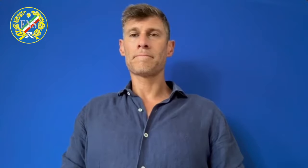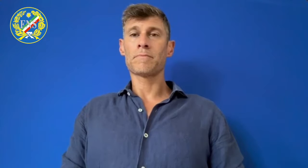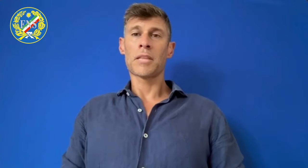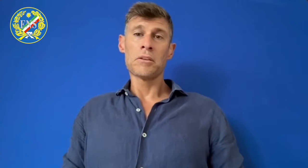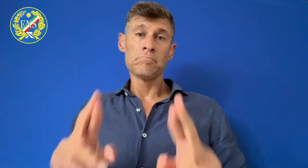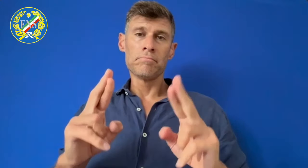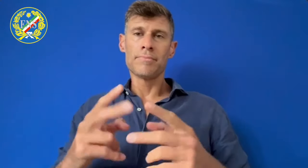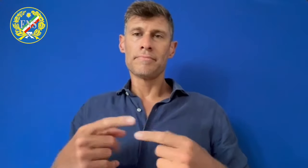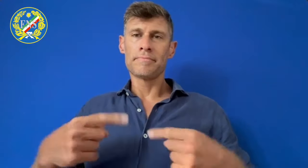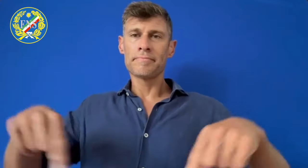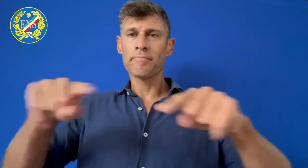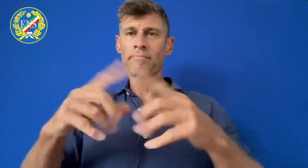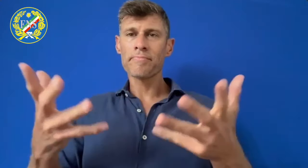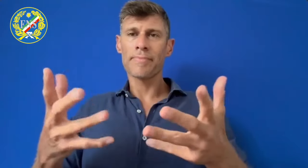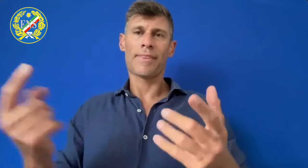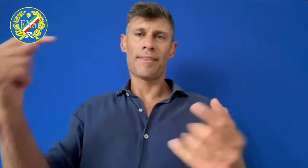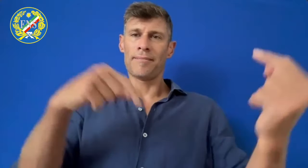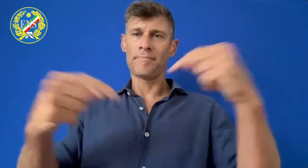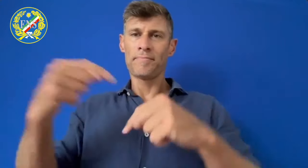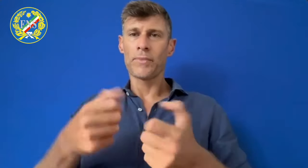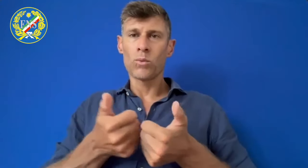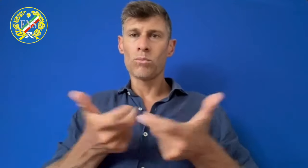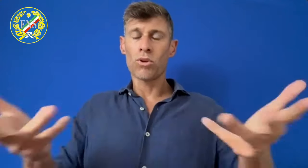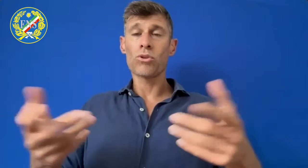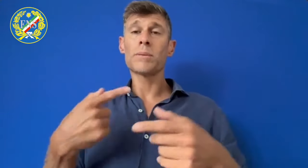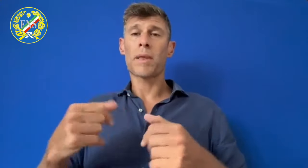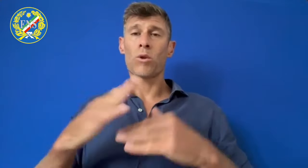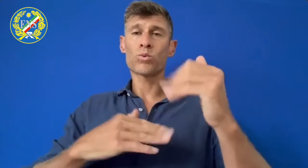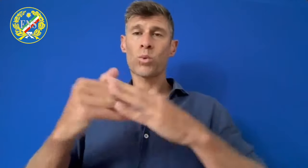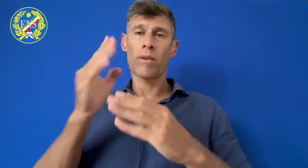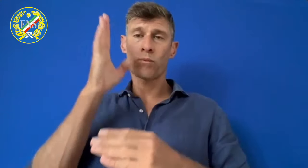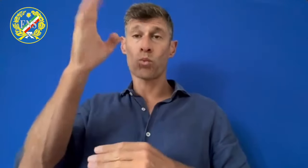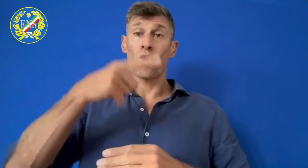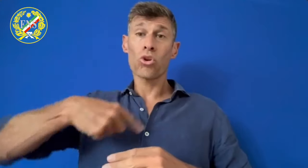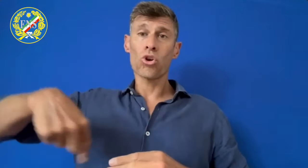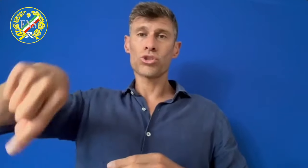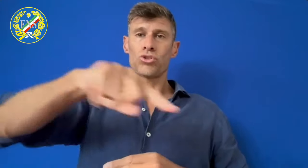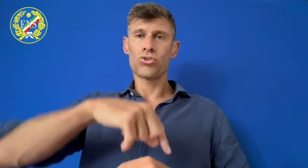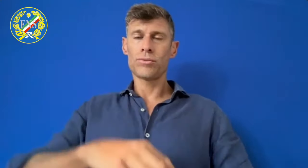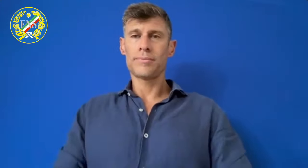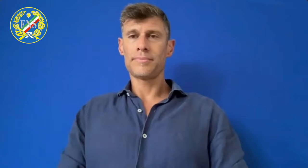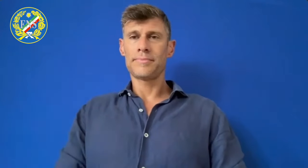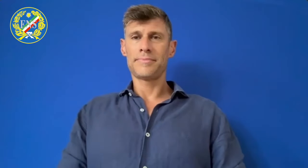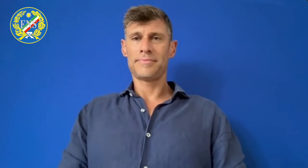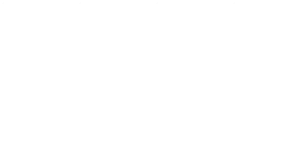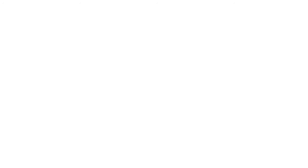Spero che parteciperete numerosi per costruire insieme il nostro futuro.